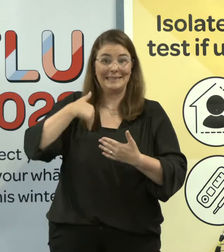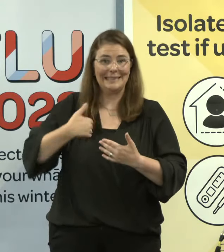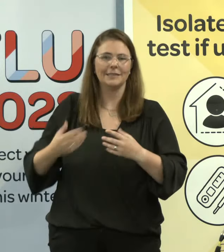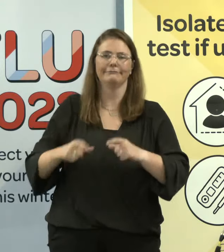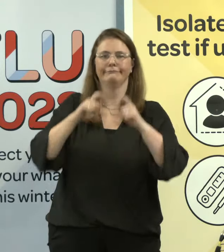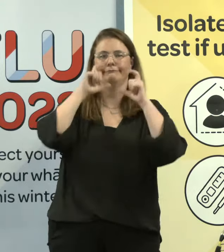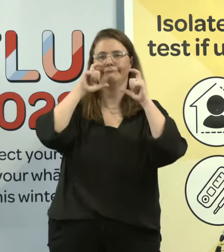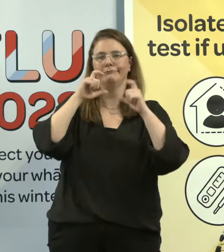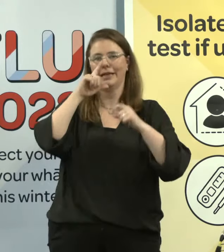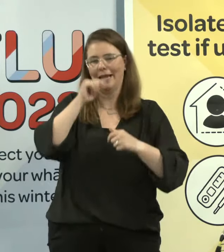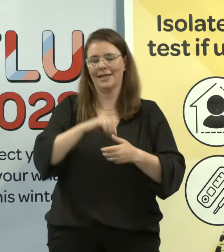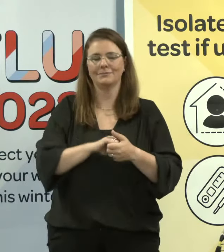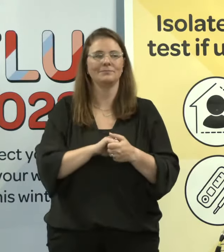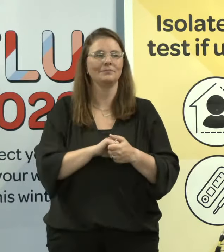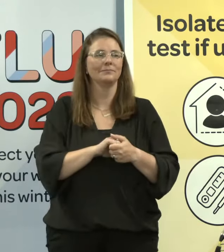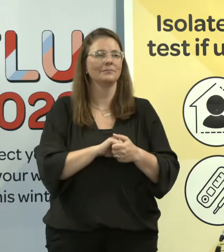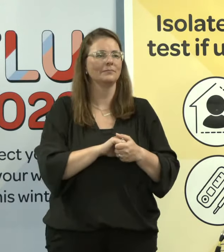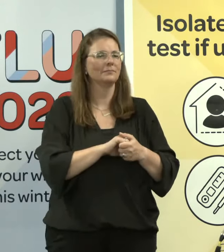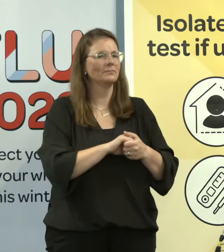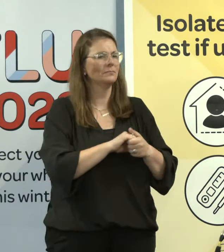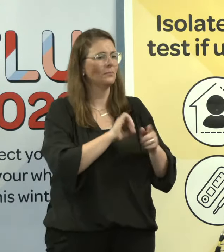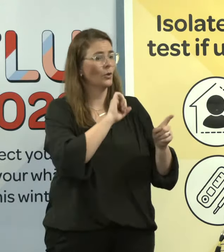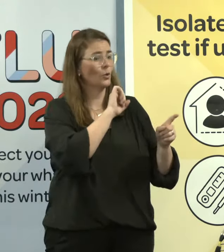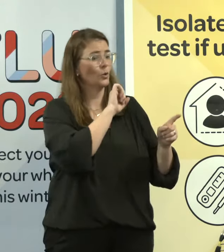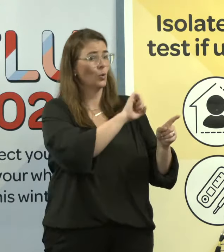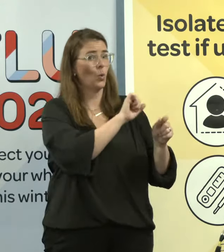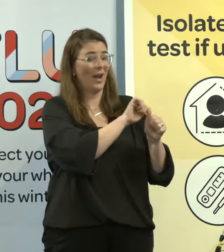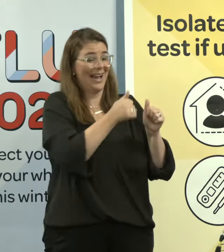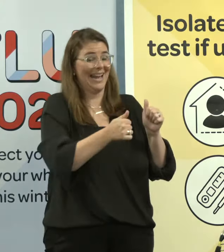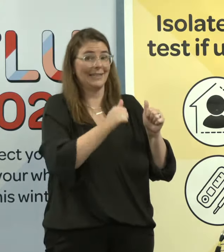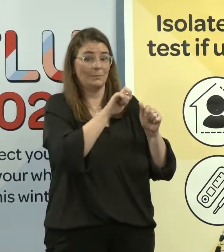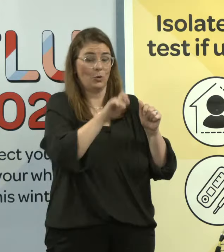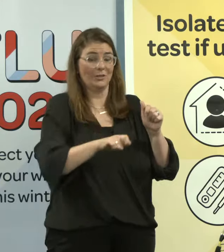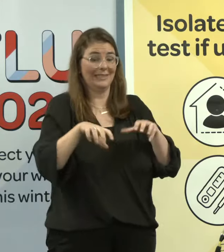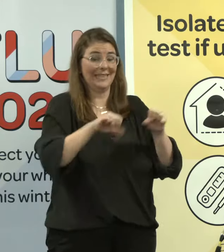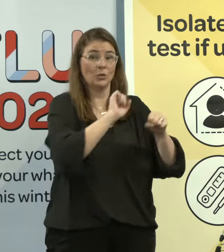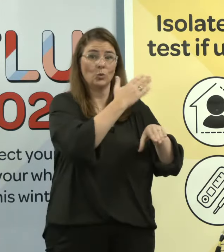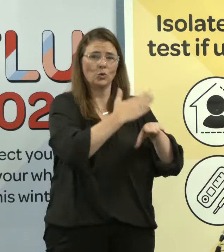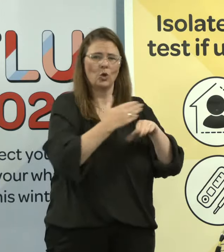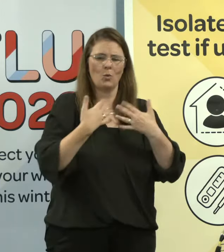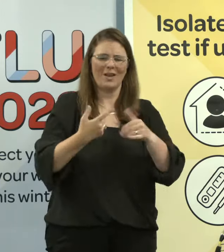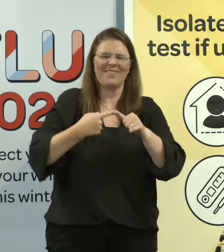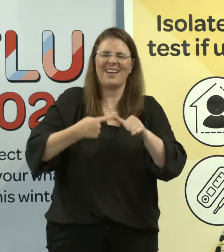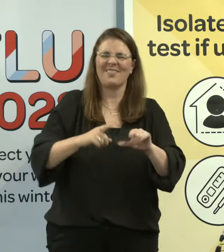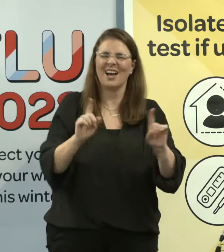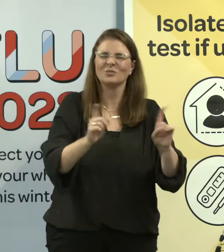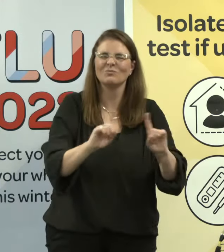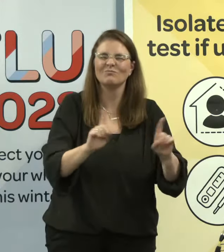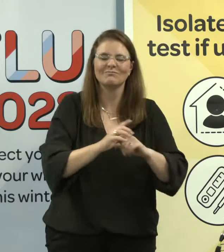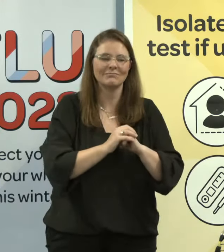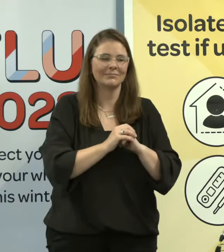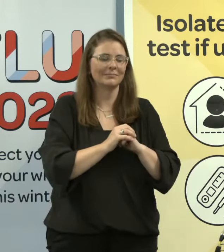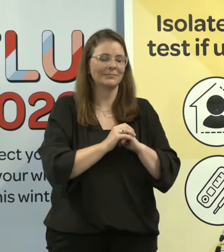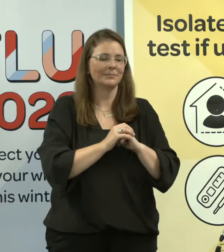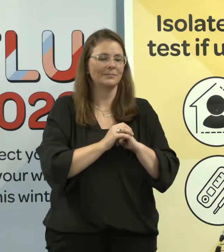tetahi hui i mua ake nei, ka eke tatou ki te waahi e noho ai